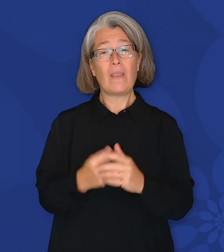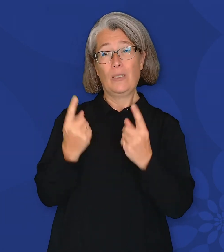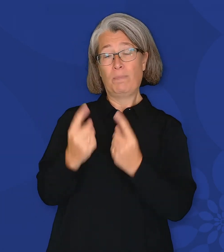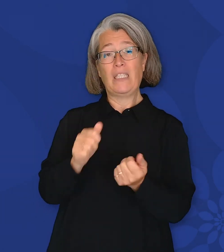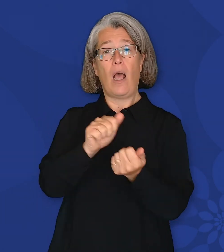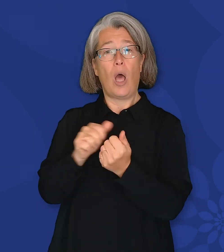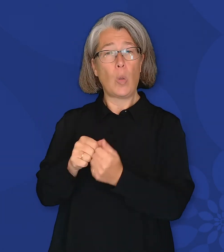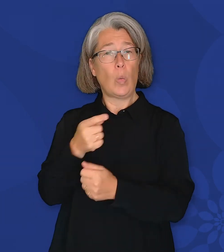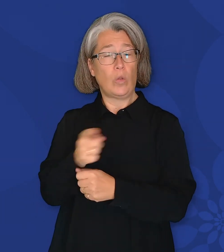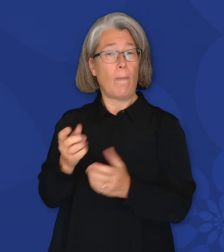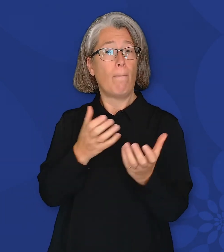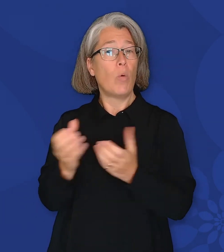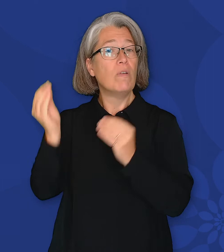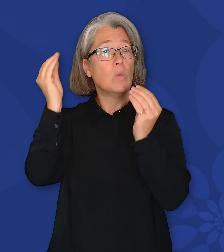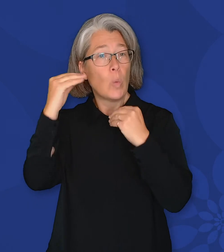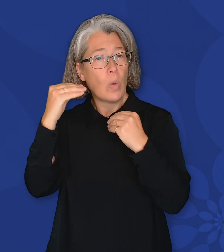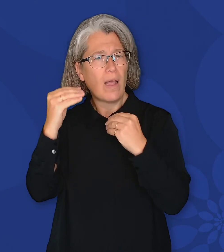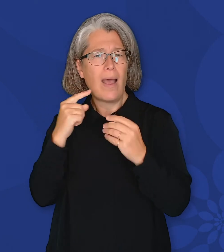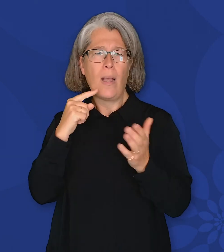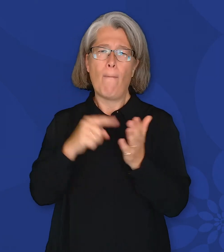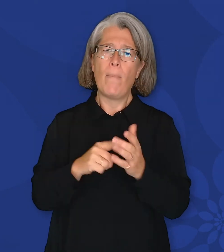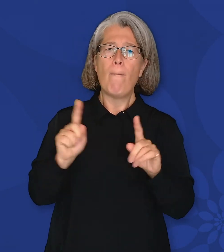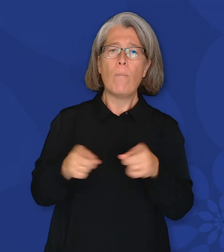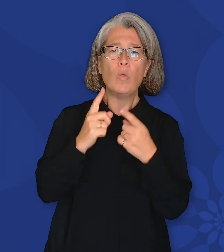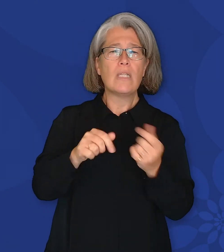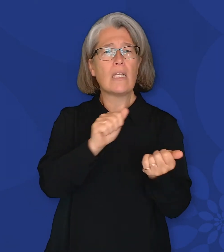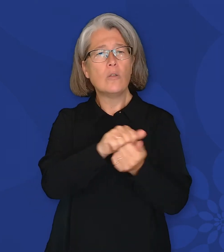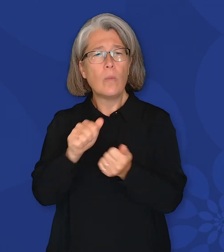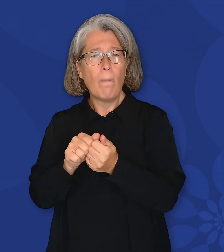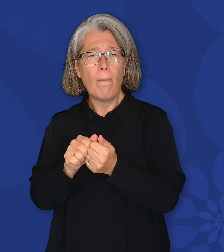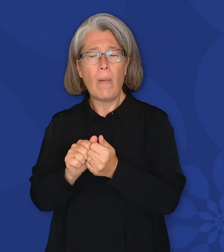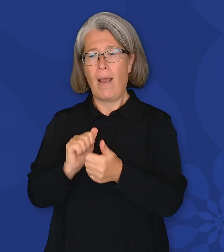Specialutrustning som behövs i studierna, såsom musikinstrument och -